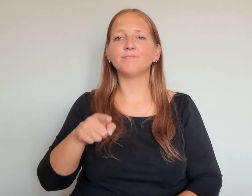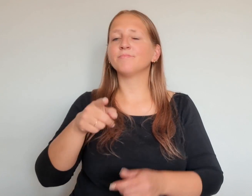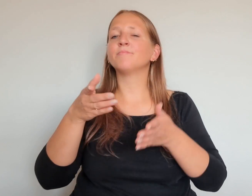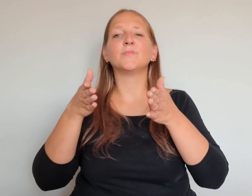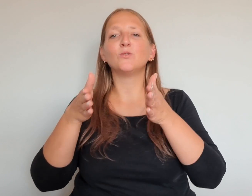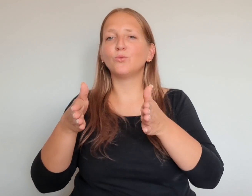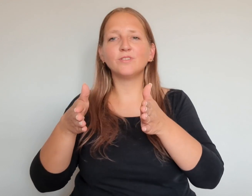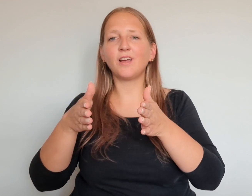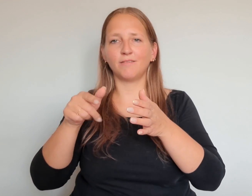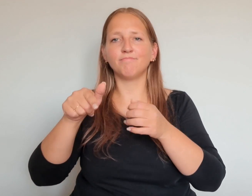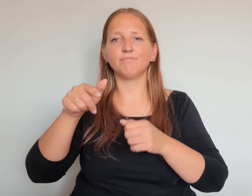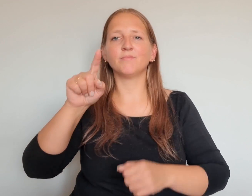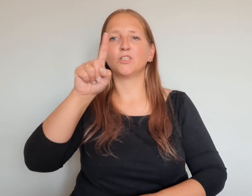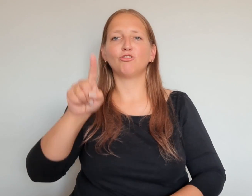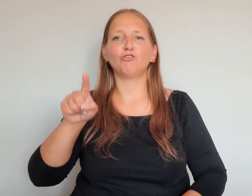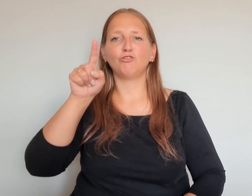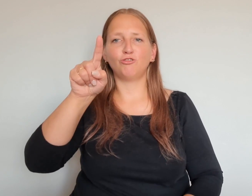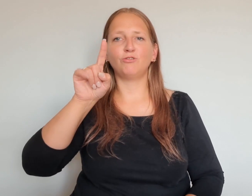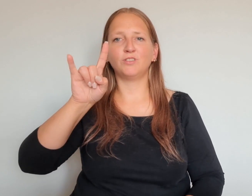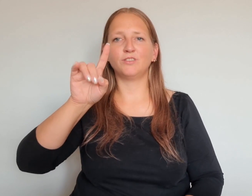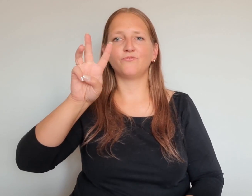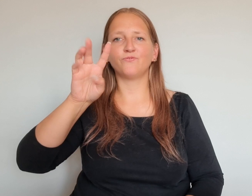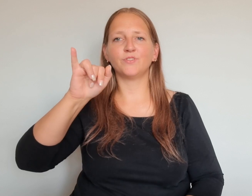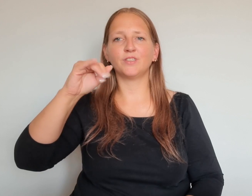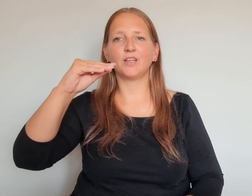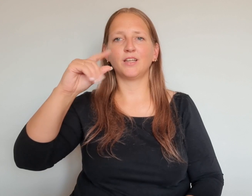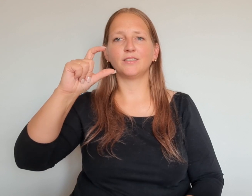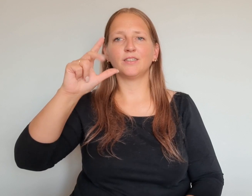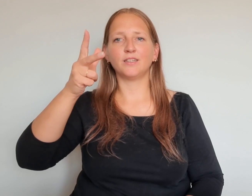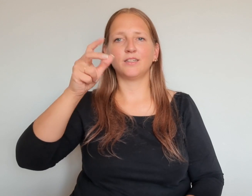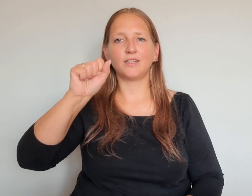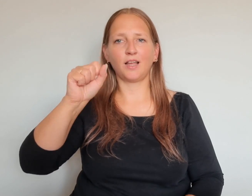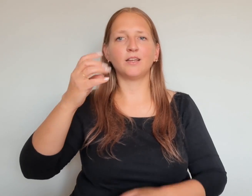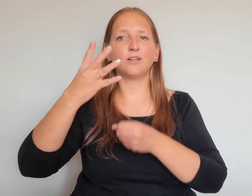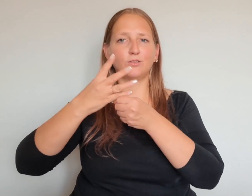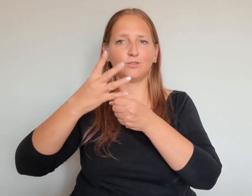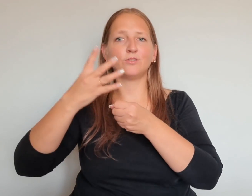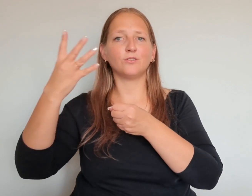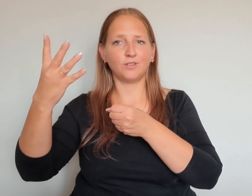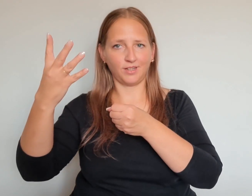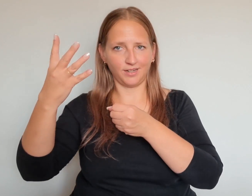przy ul. Żywieckiej 44